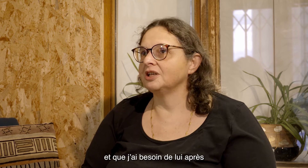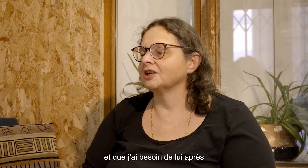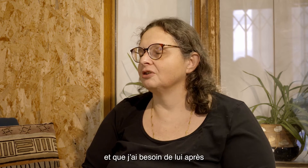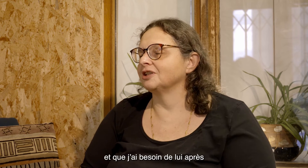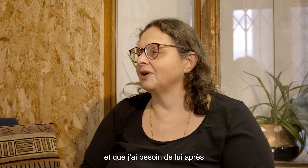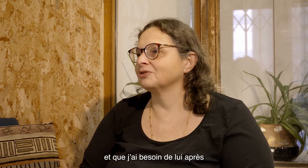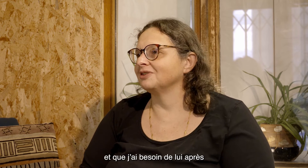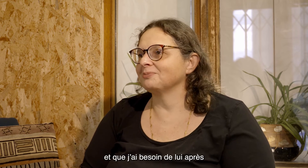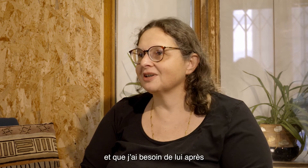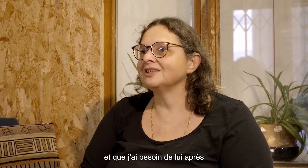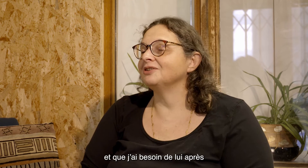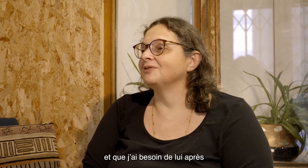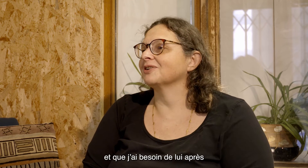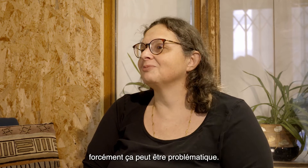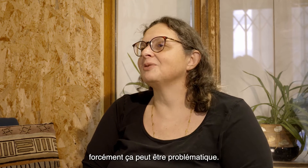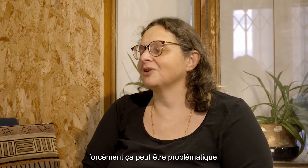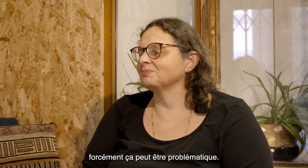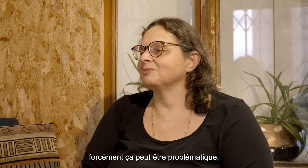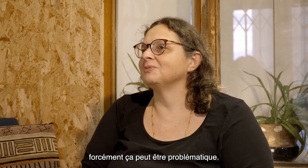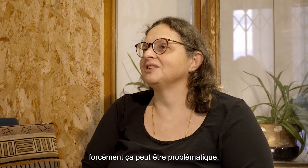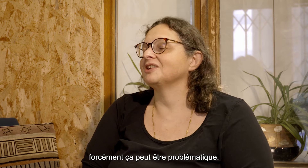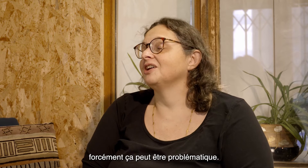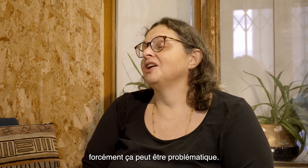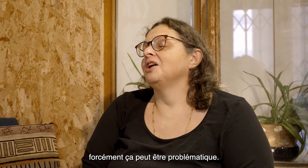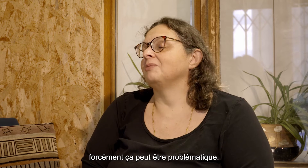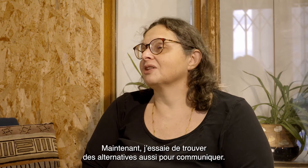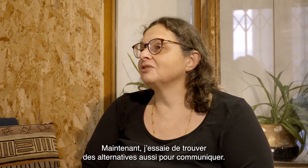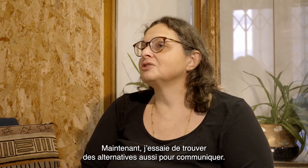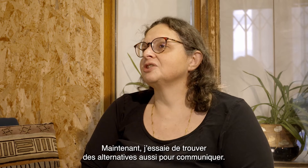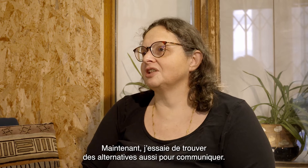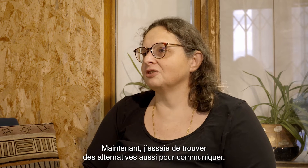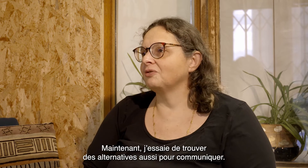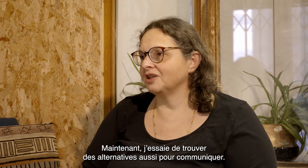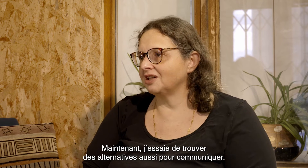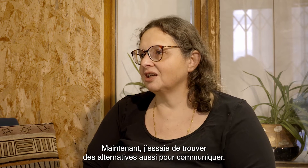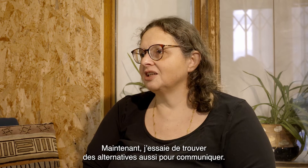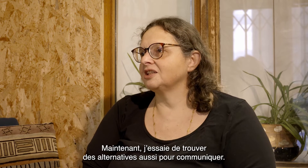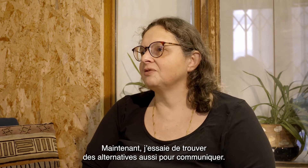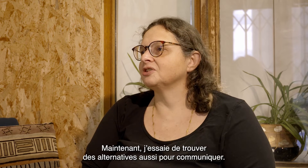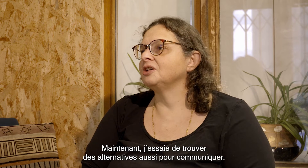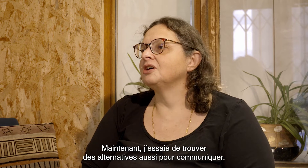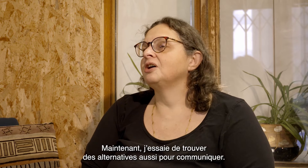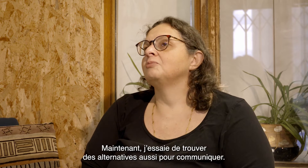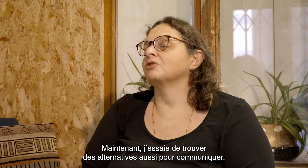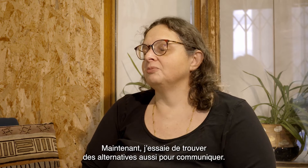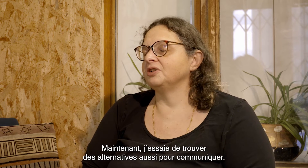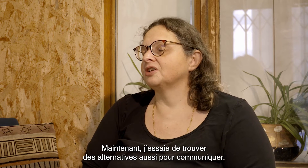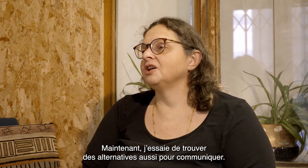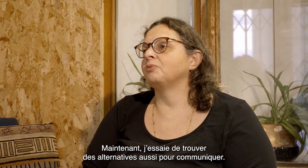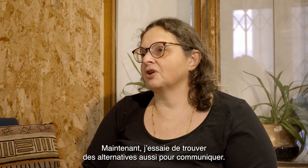et que j’ai besoin de lui après forcément ça peut être problématique. Maintenant, j’essaie de trouver des alternatives aussi pour communiquer.